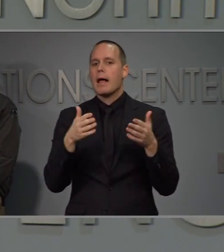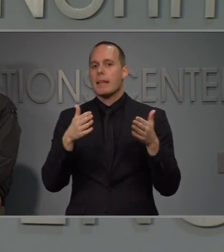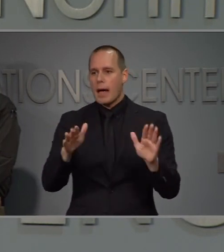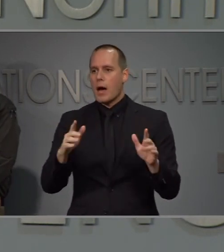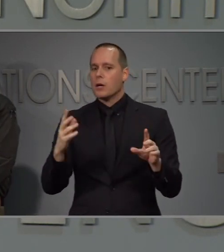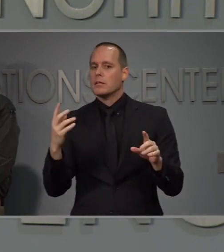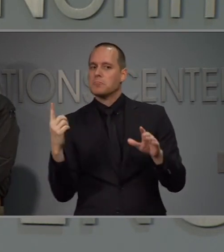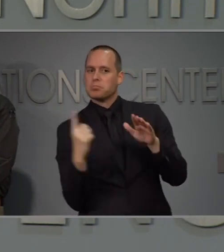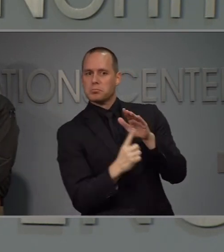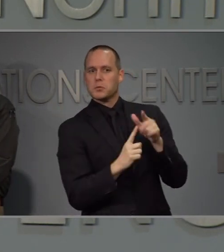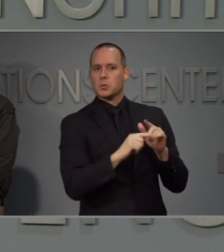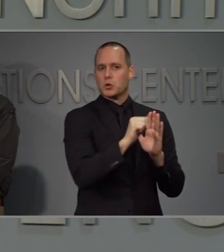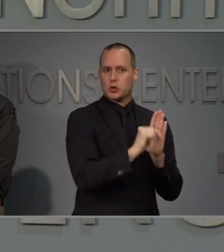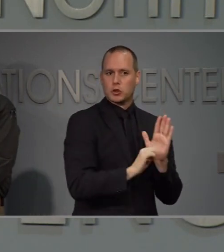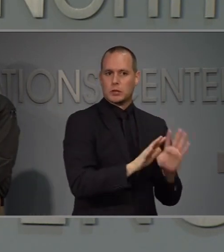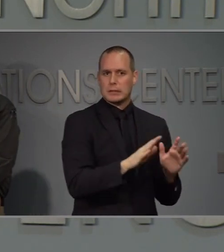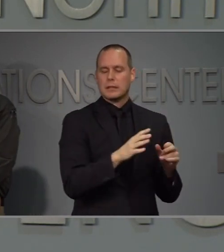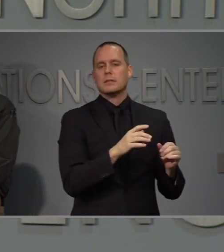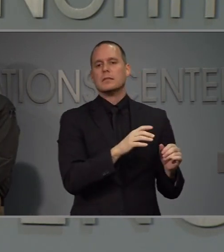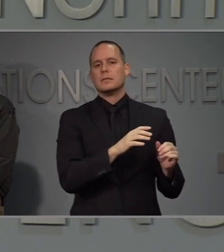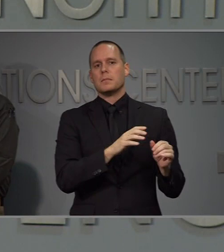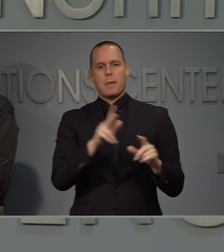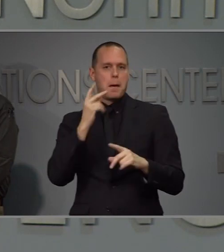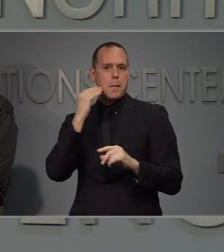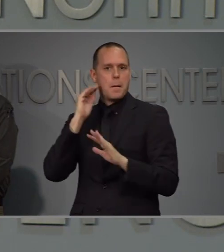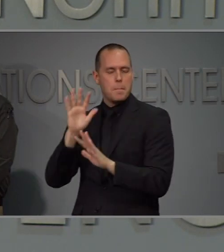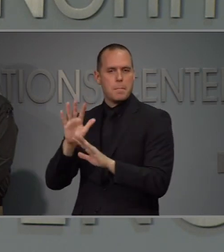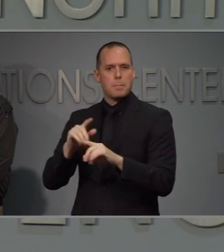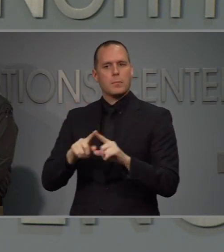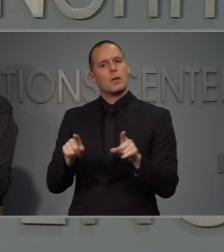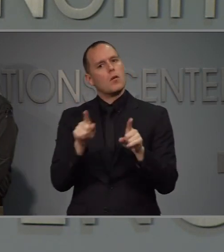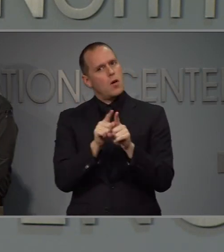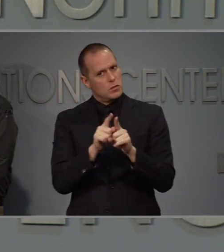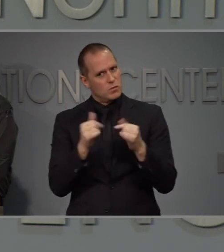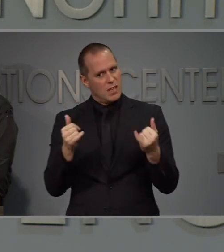Y limitar la situación es para poder hacer quiero cirugías